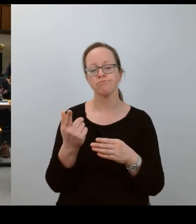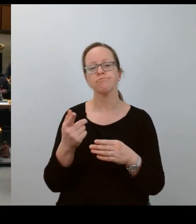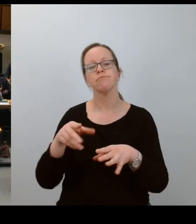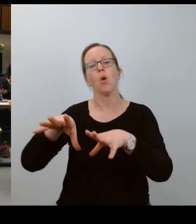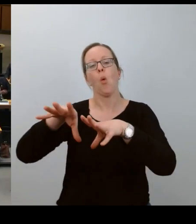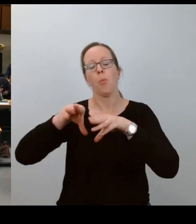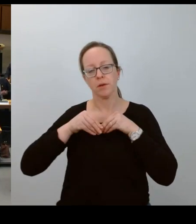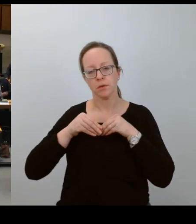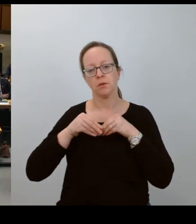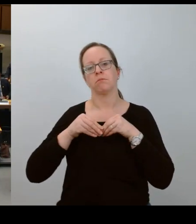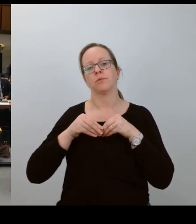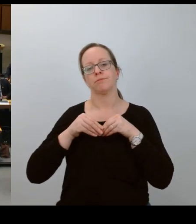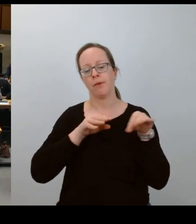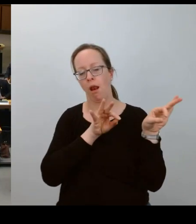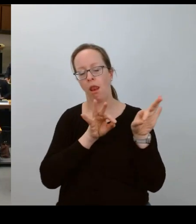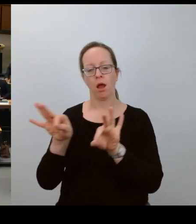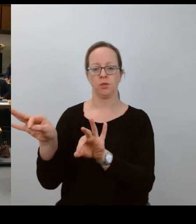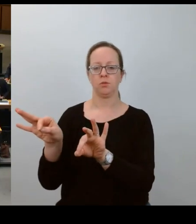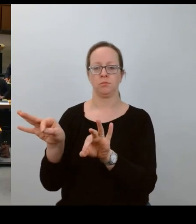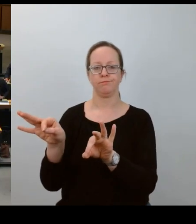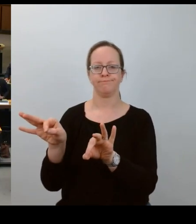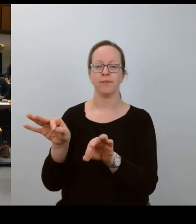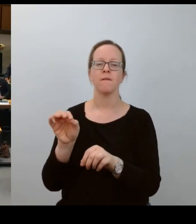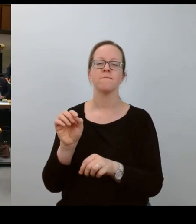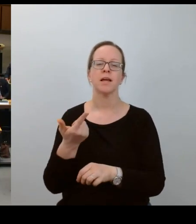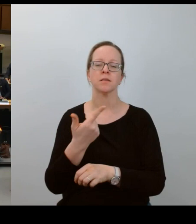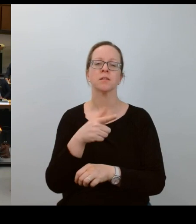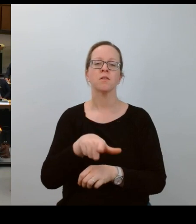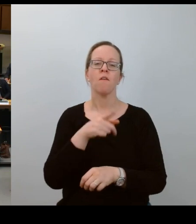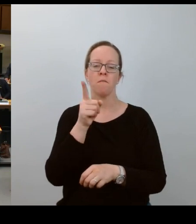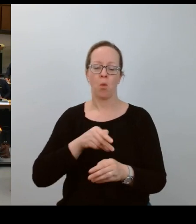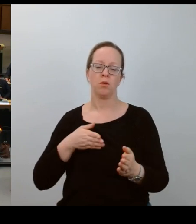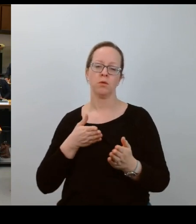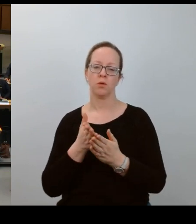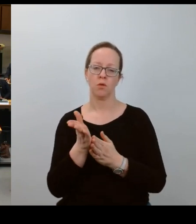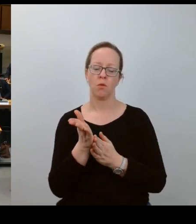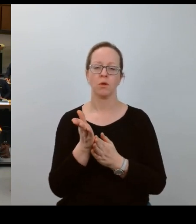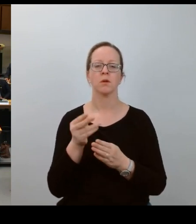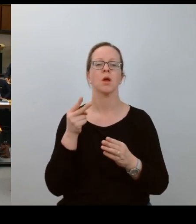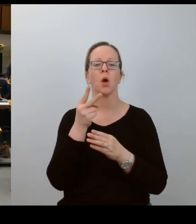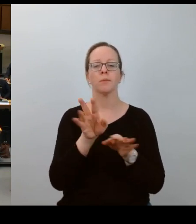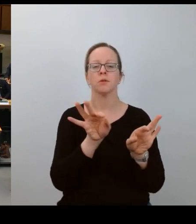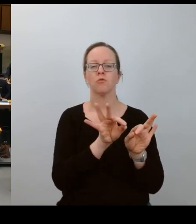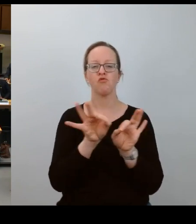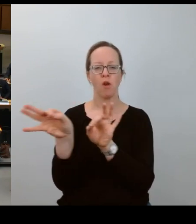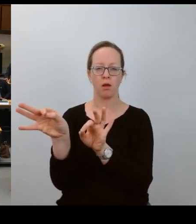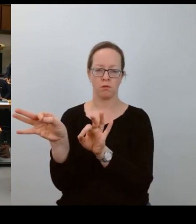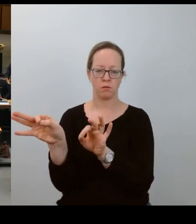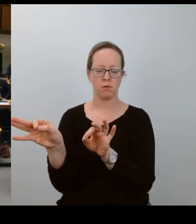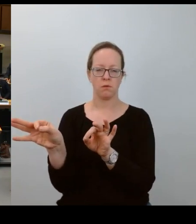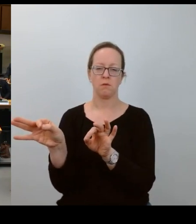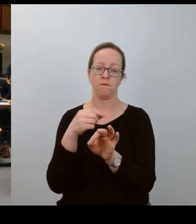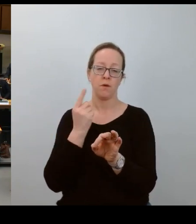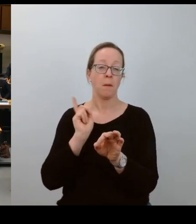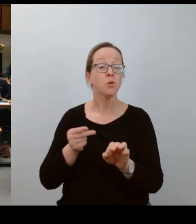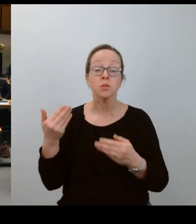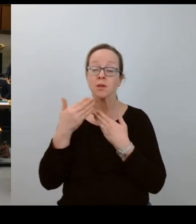Mit der Wahl und Ernennung von Maike Kampp endete dann endlich diese Vakanz. Ich freue mich sehr auf die gemeinsame Arbeit mit Ihnen,